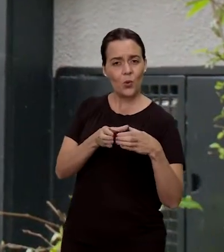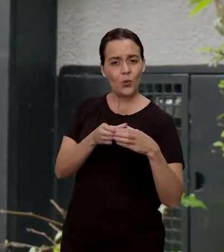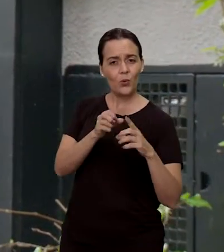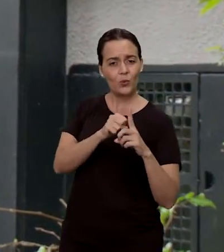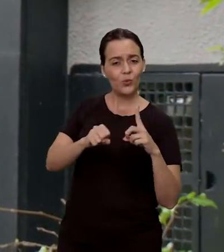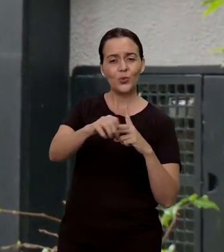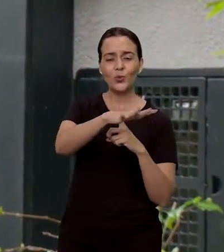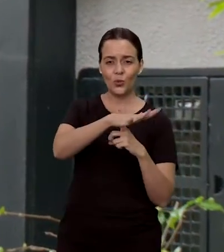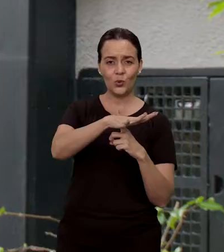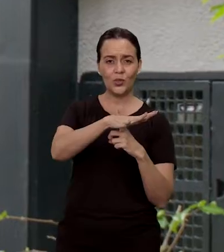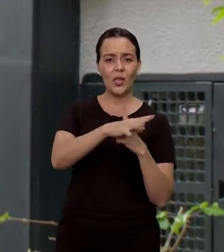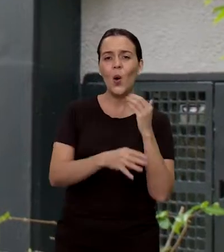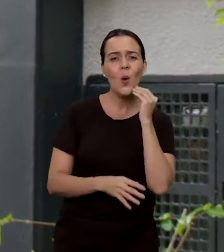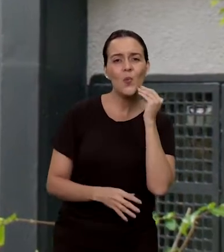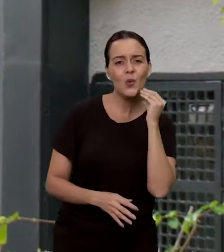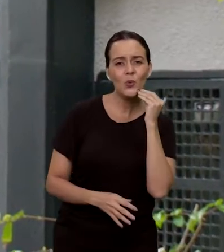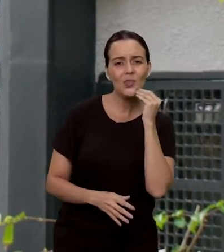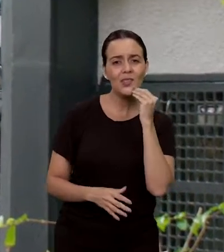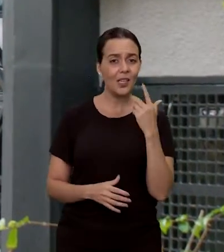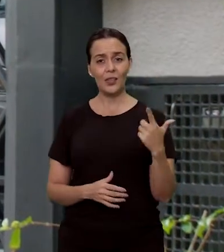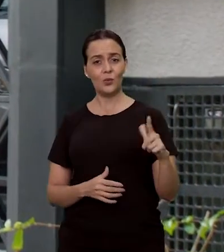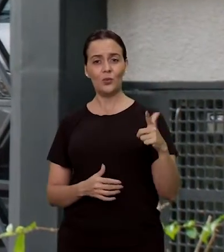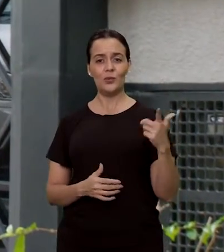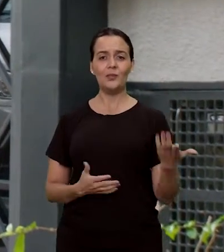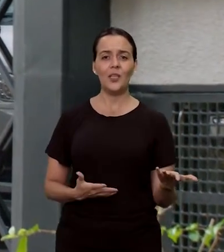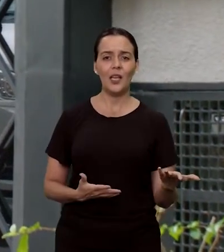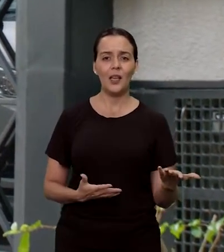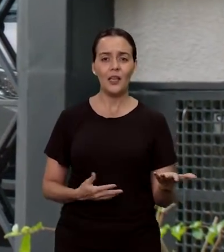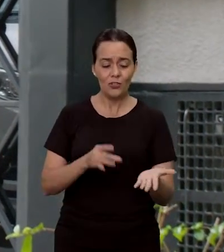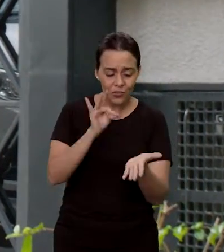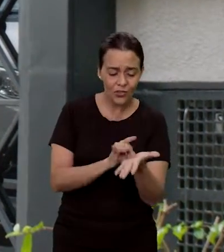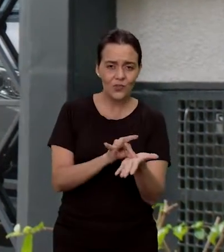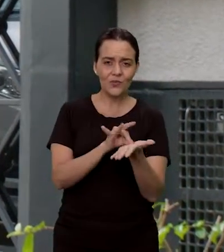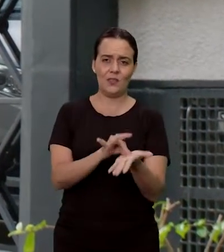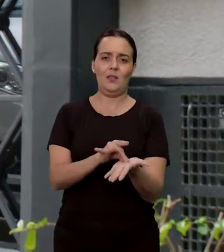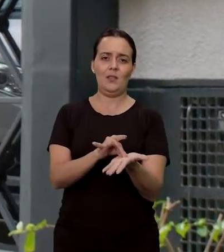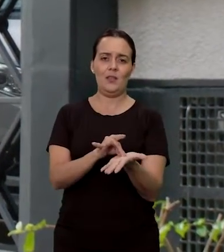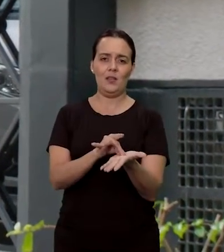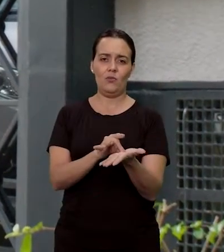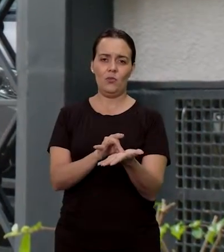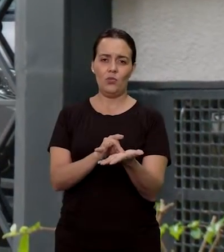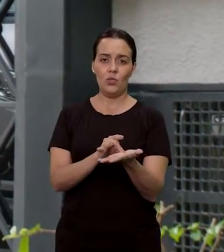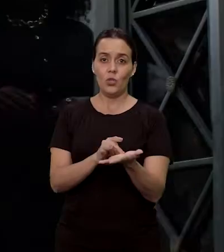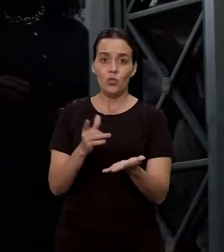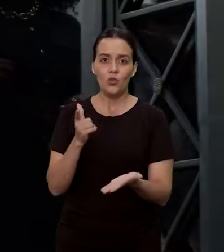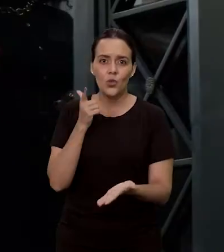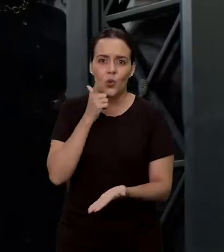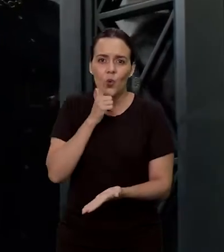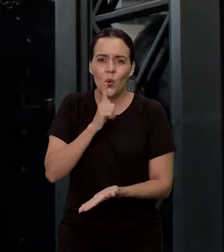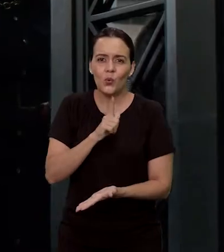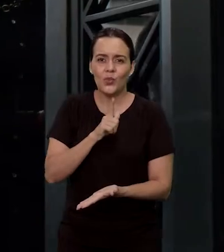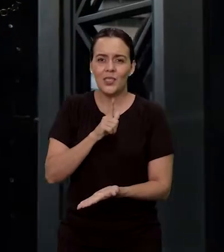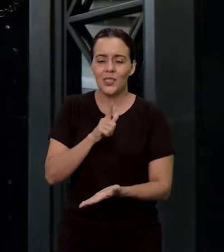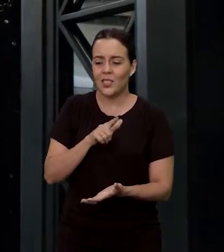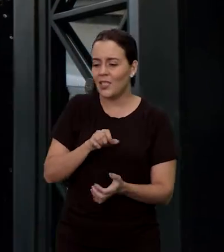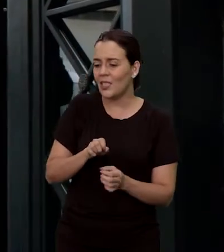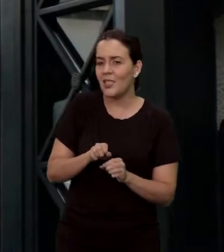não têm as mesmas oportunidades, concretamente falando, de ocuparem outros espaços